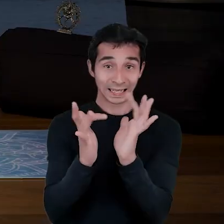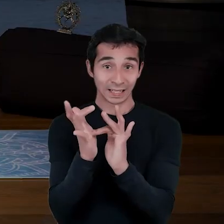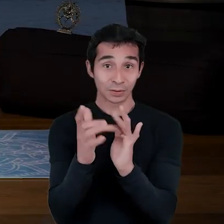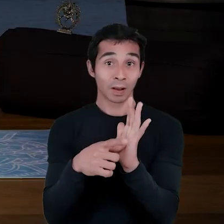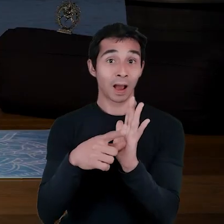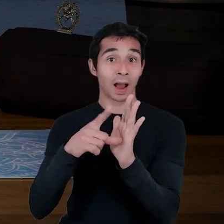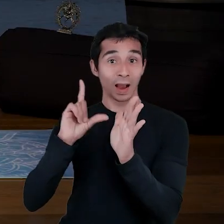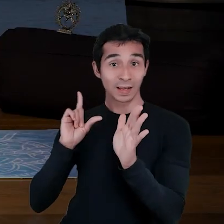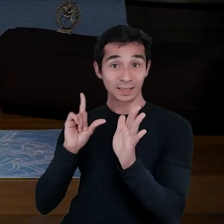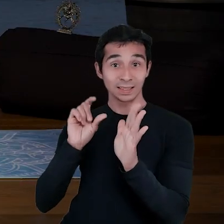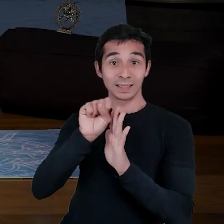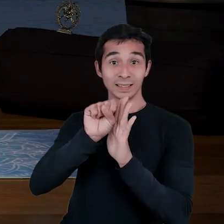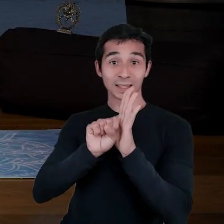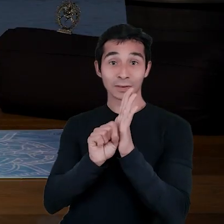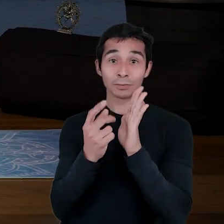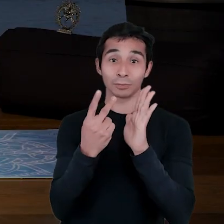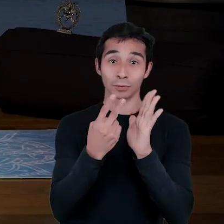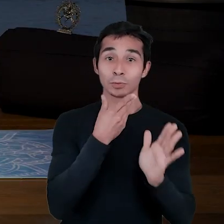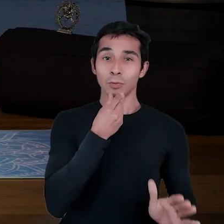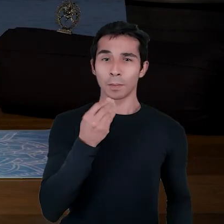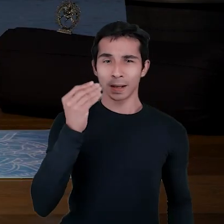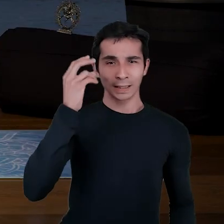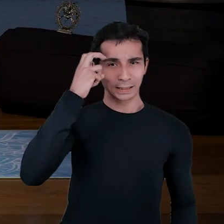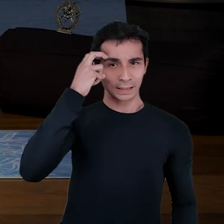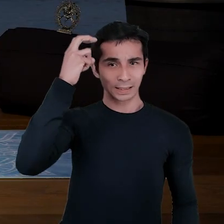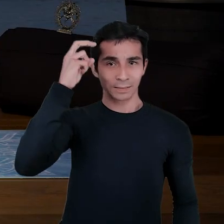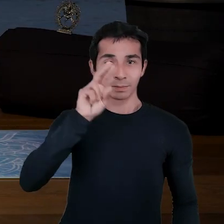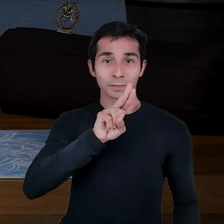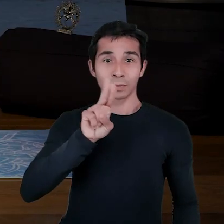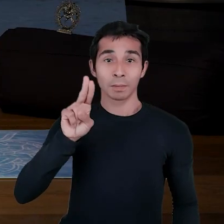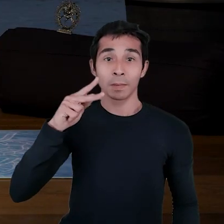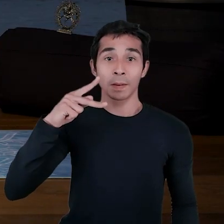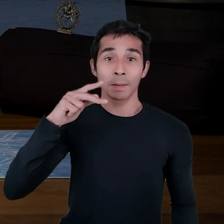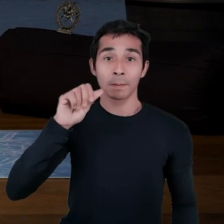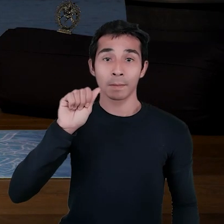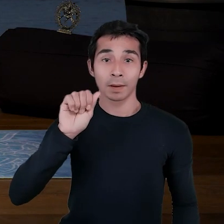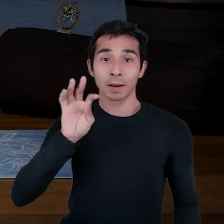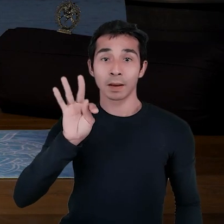e somente no século II a.C., é que um sábio chamado Patanjali